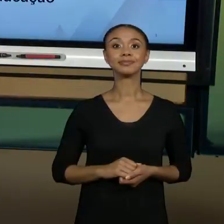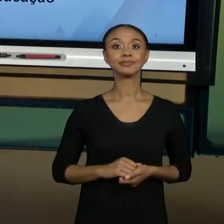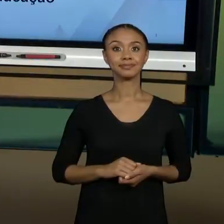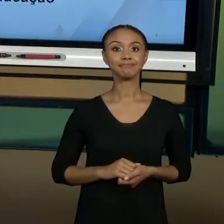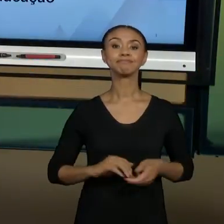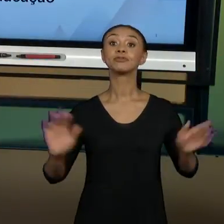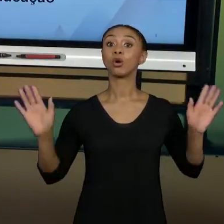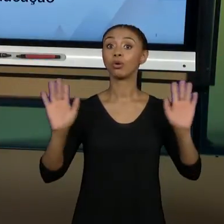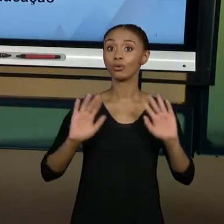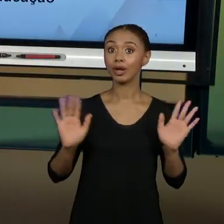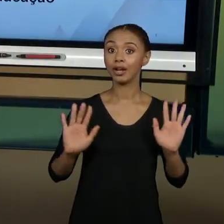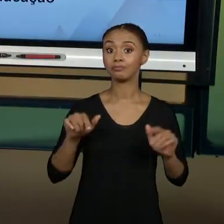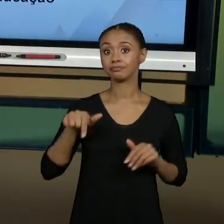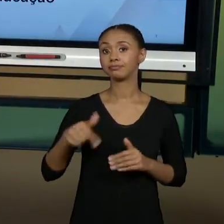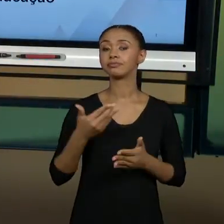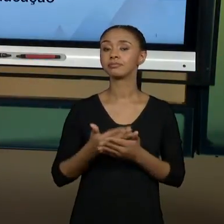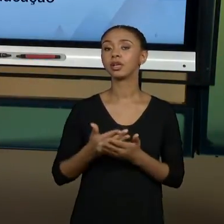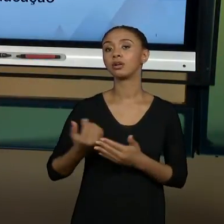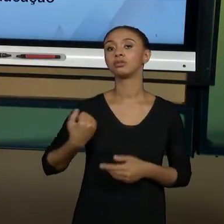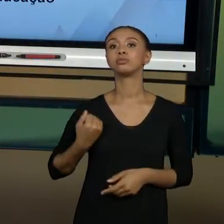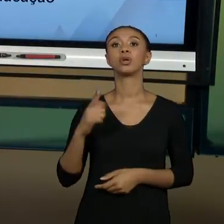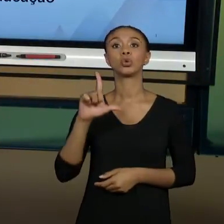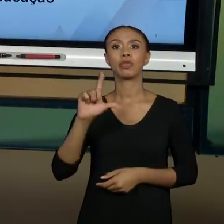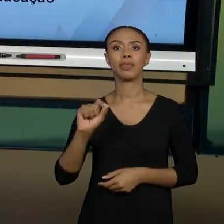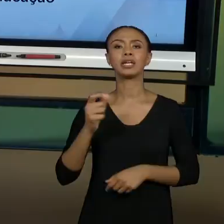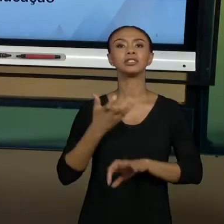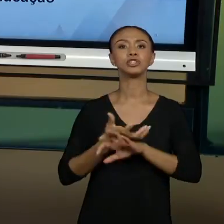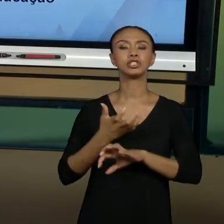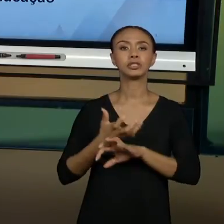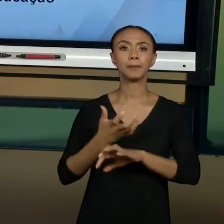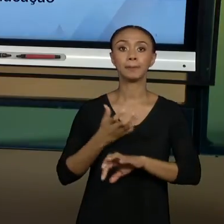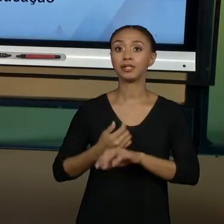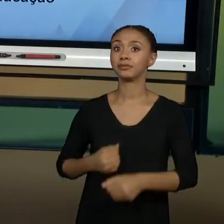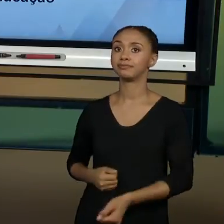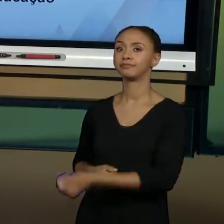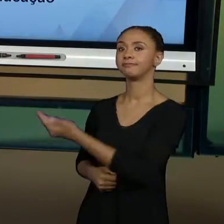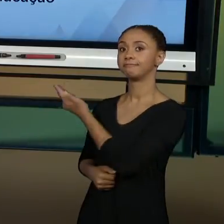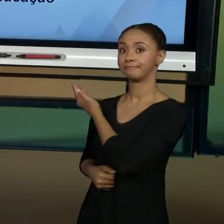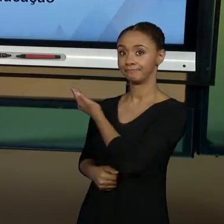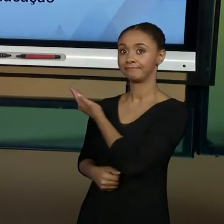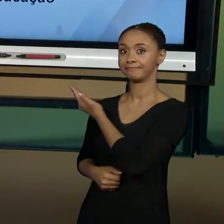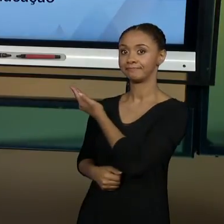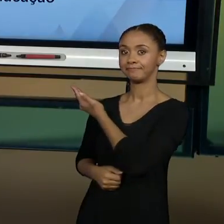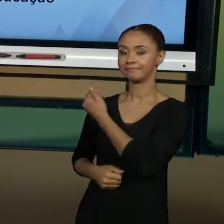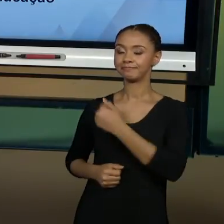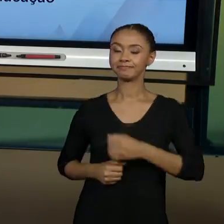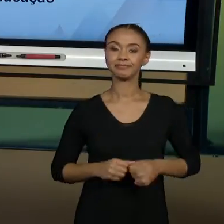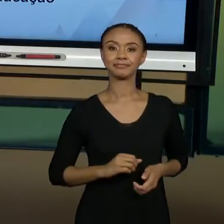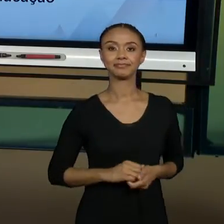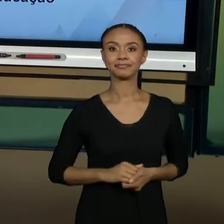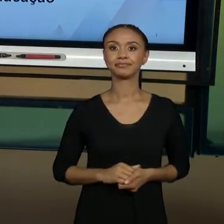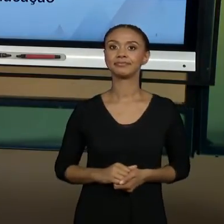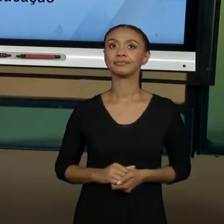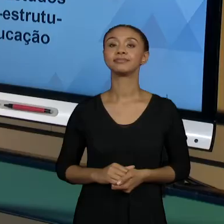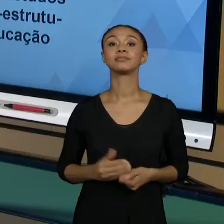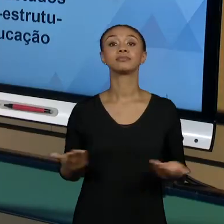[MARCOS] OLÁ, PESSOAL! ESSA É VIDEOAULA NÚMERO 10 DA DISCIPLINA "EDUCAÇÃO E CULTURA CORPORAL: FUNDAMENTOS E PRÁTICAS". E ESSA VIDEOAULA TEM